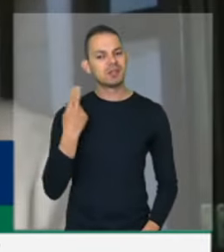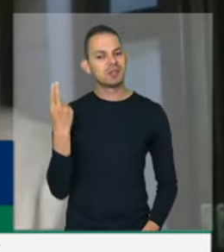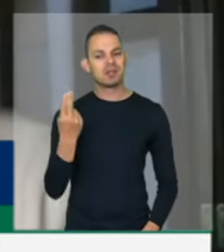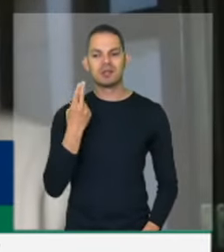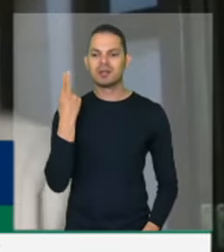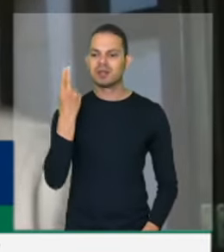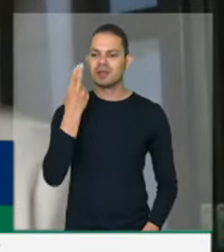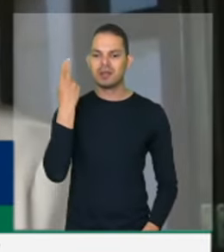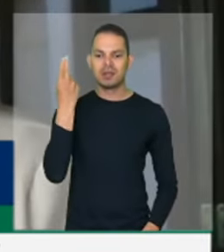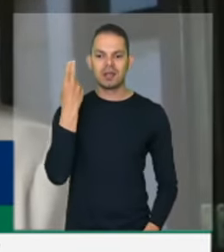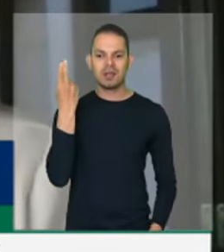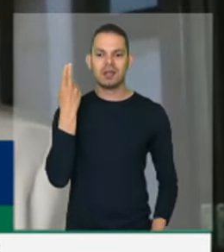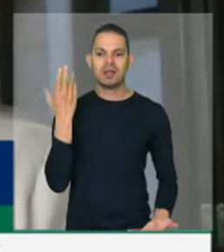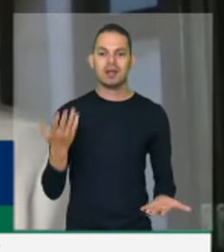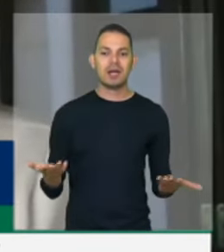CRISE SANITÁRIA DIRECIONAR DINHEIRO PÚBLICO É PARA O